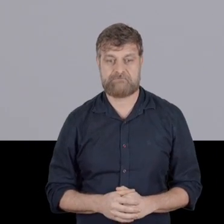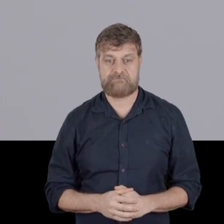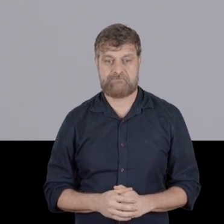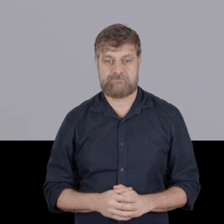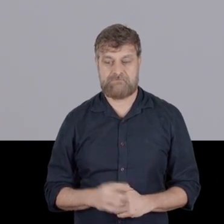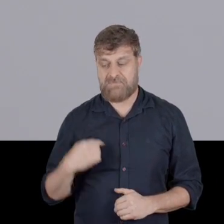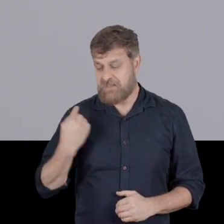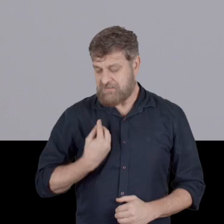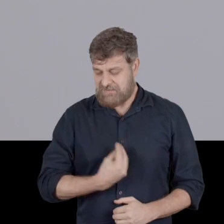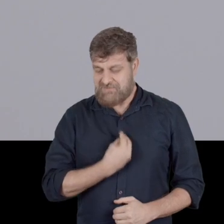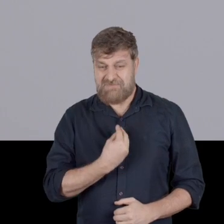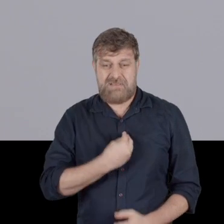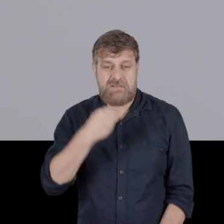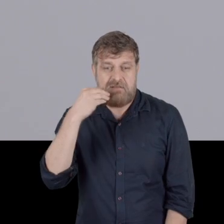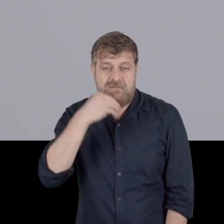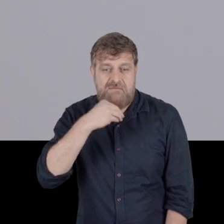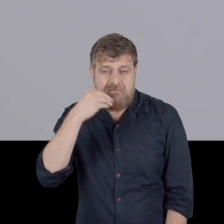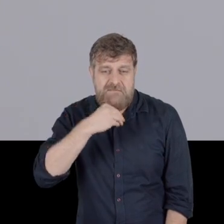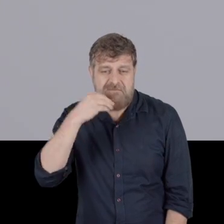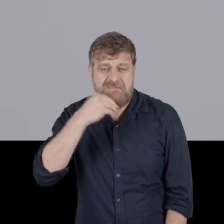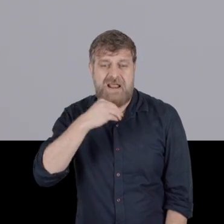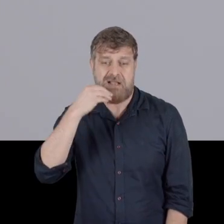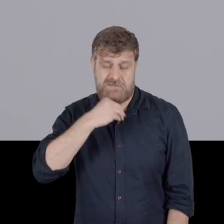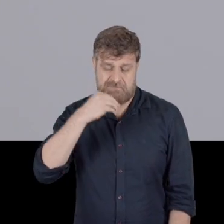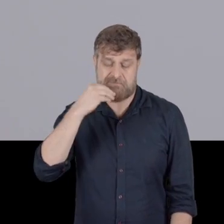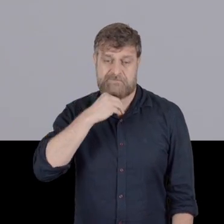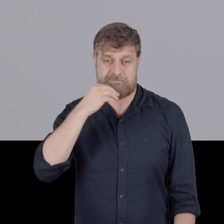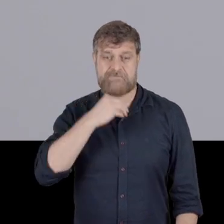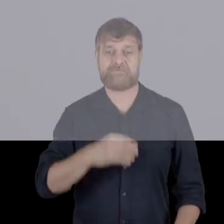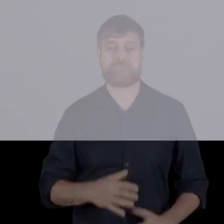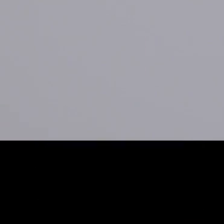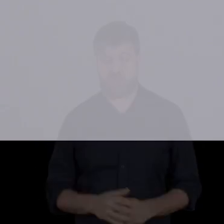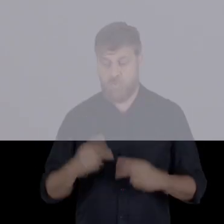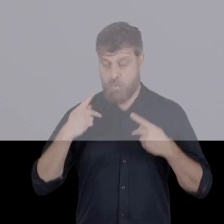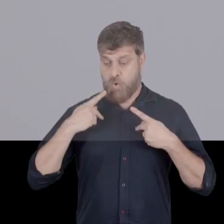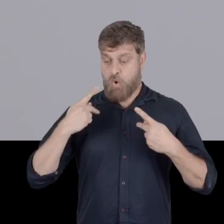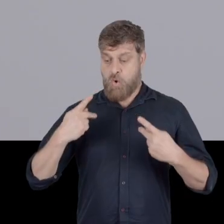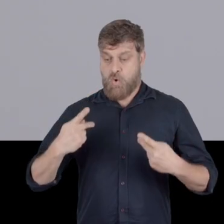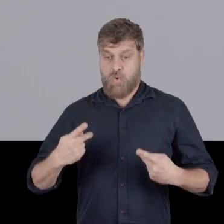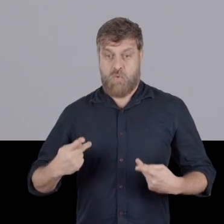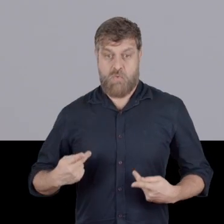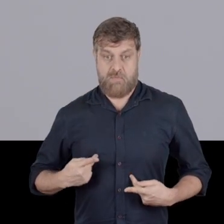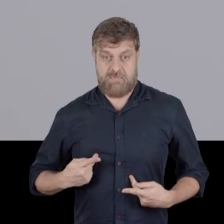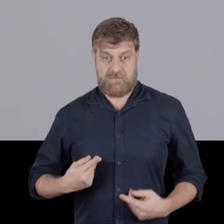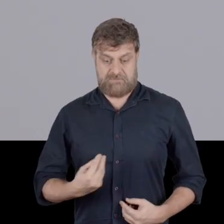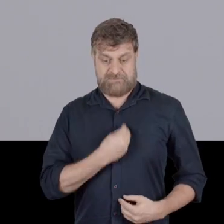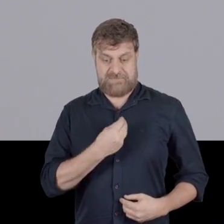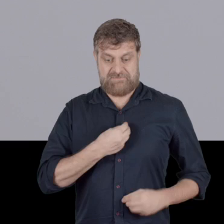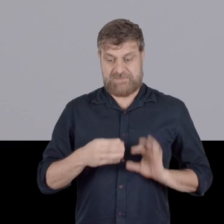A nossa fragilidade, é muito frágil. Então o que é humano não tem como desatrelar do que é a vida.